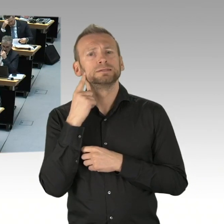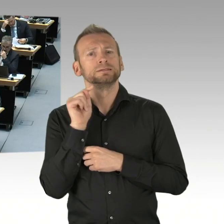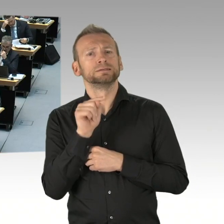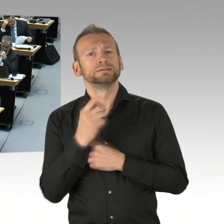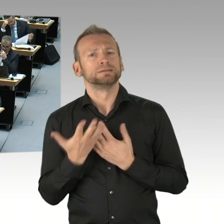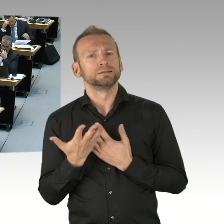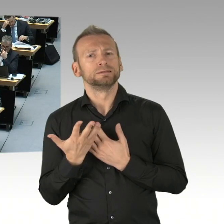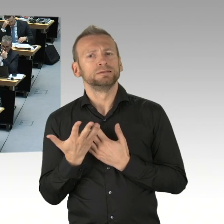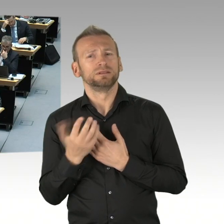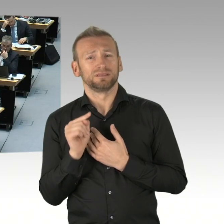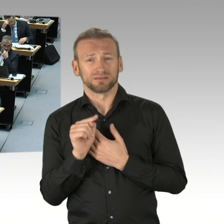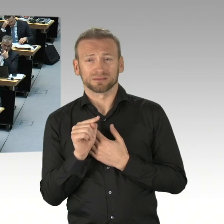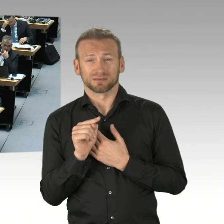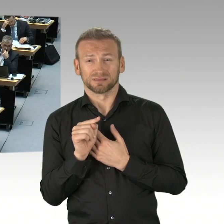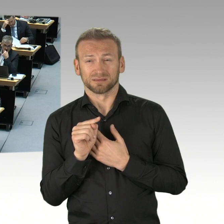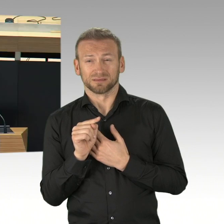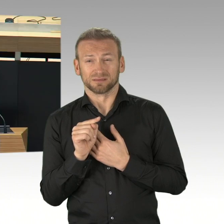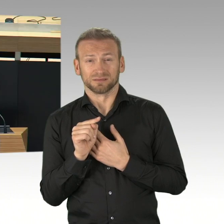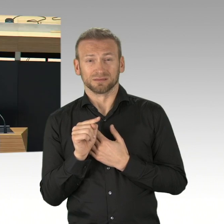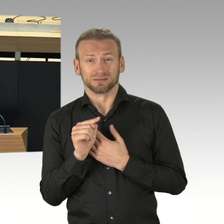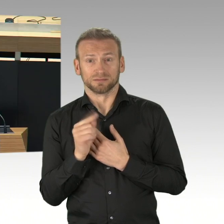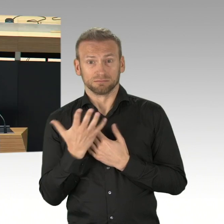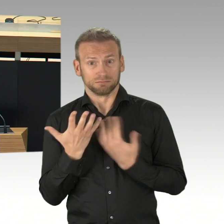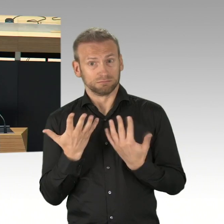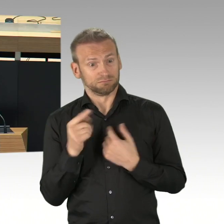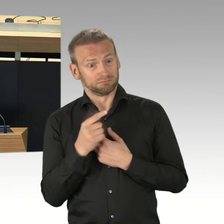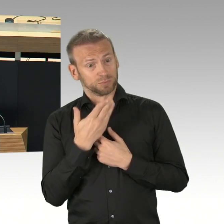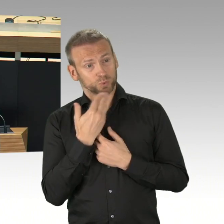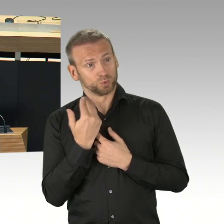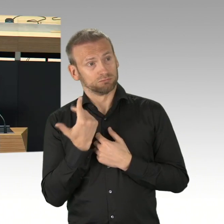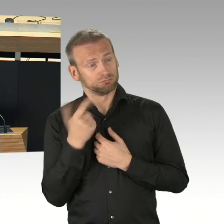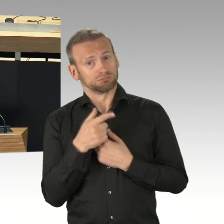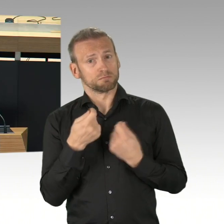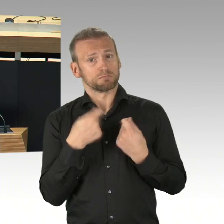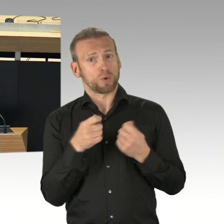die Wahlergebnisse von Erich Honecker an, da wissen Sie doch, mit was für einer Wahrheit man bei Ihnen zu rechnen hat.